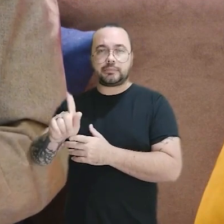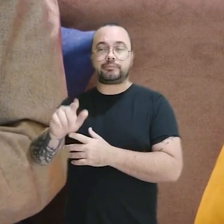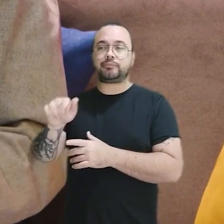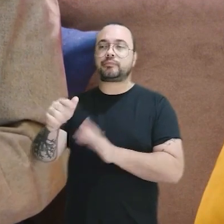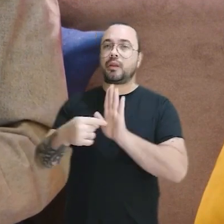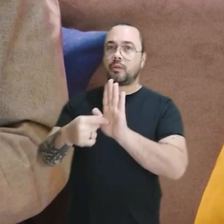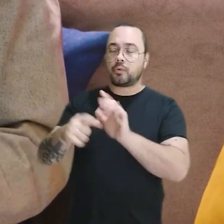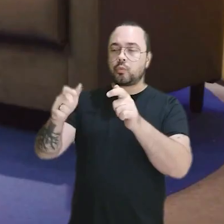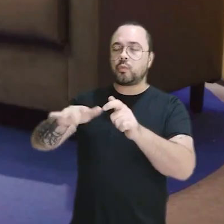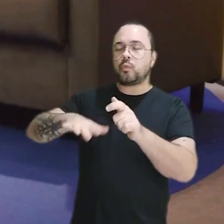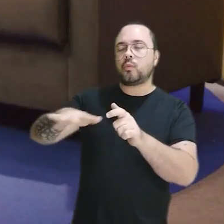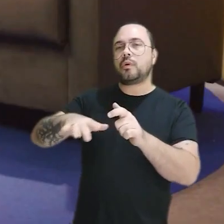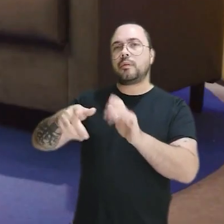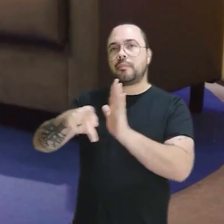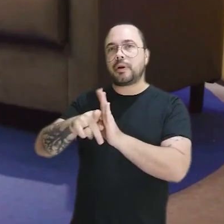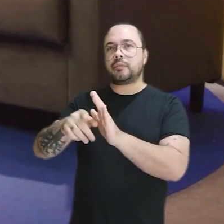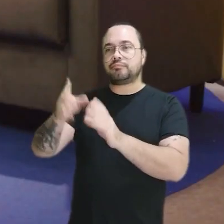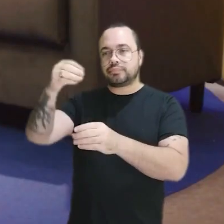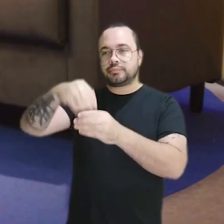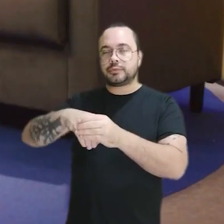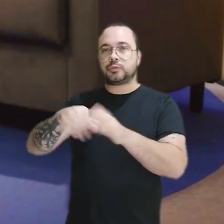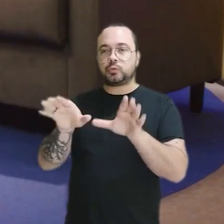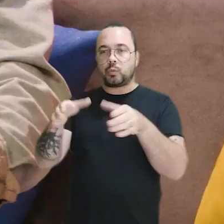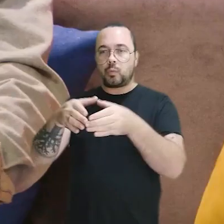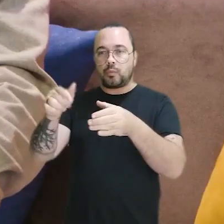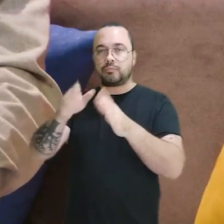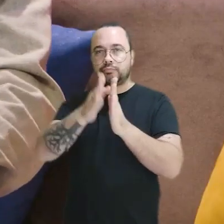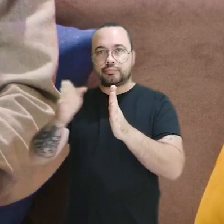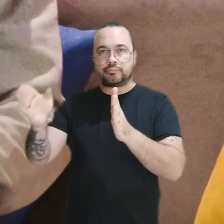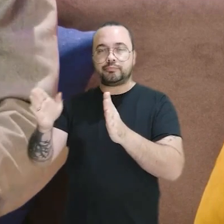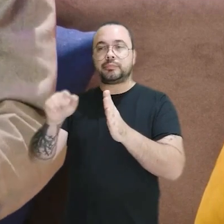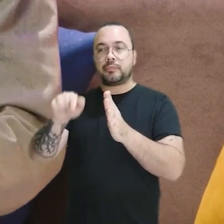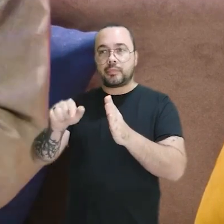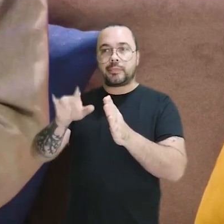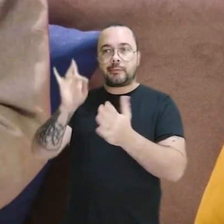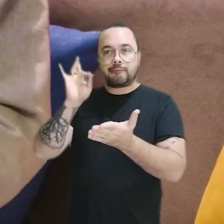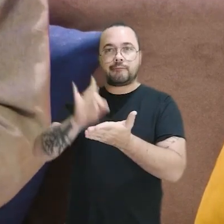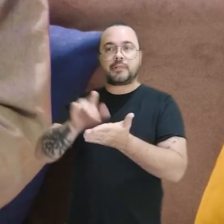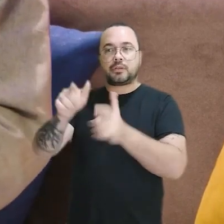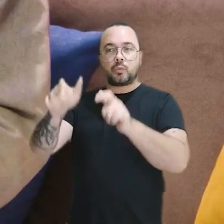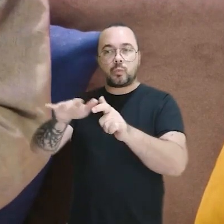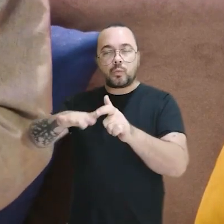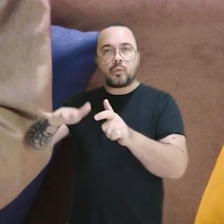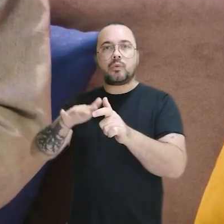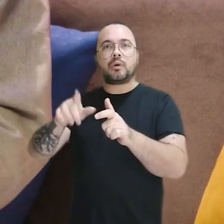"Gaslight Cafe", que foi montado dentro do Comedy Cellar, na série, mas, originalmente, ele era um... Uma casinha